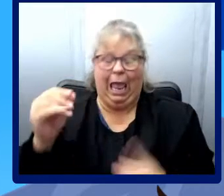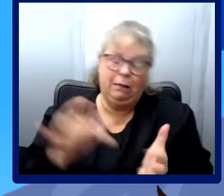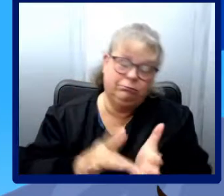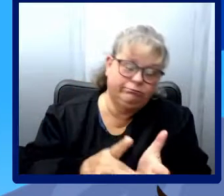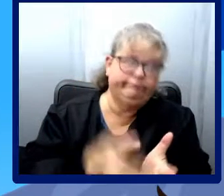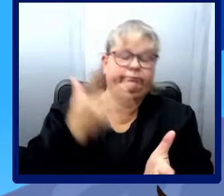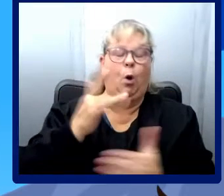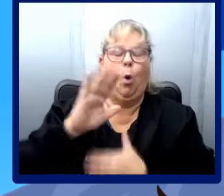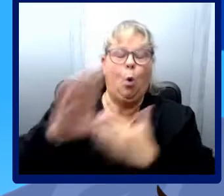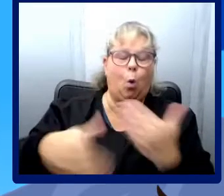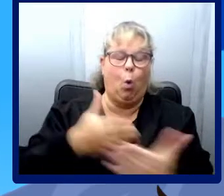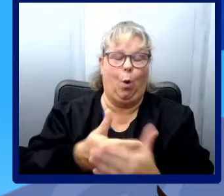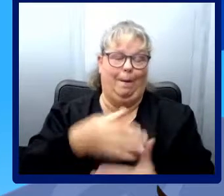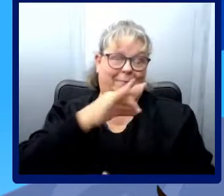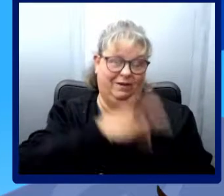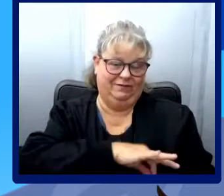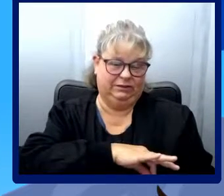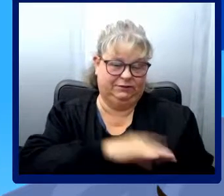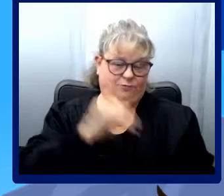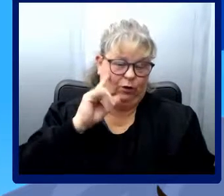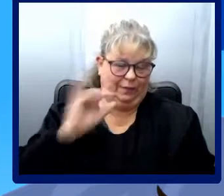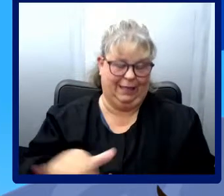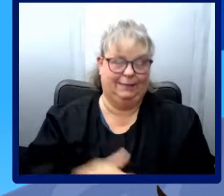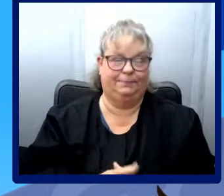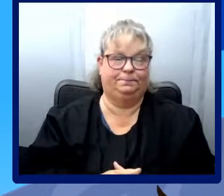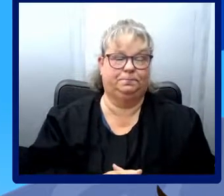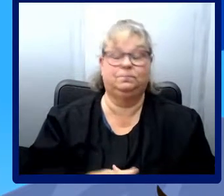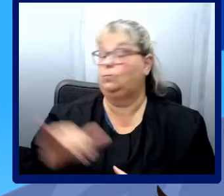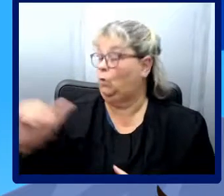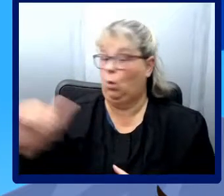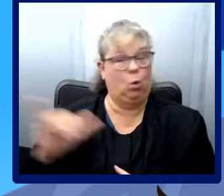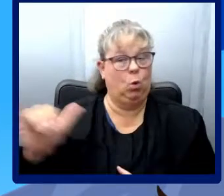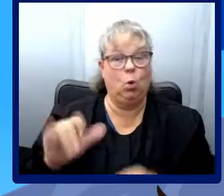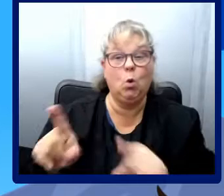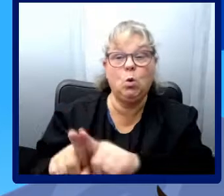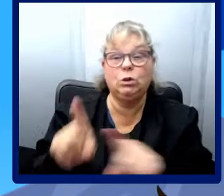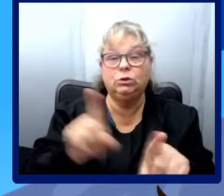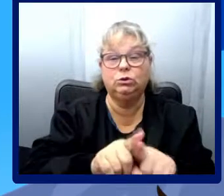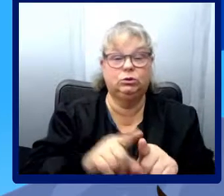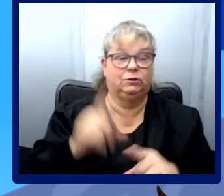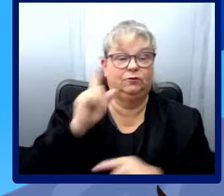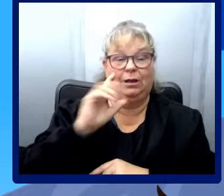todas las ventajas de los componentes Lightning Web. El flujo también proporciona soporte para llamadas API.